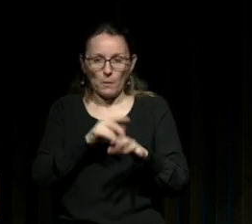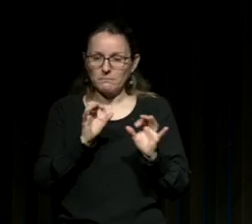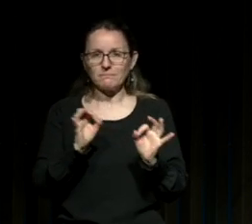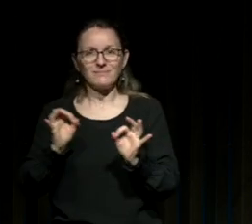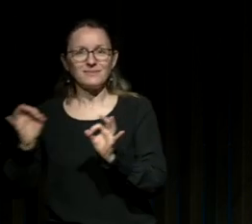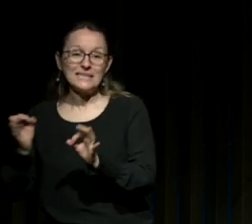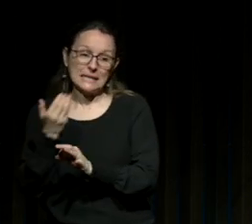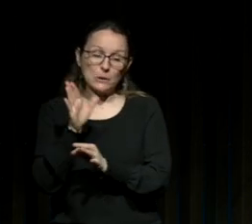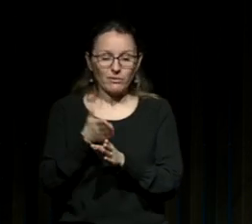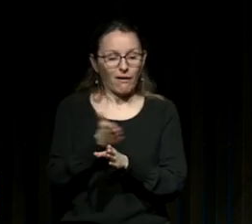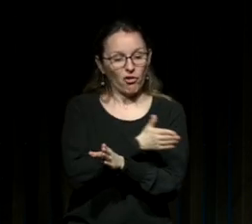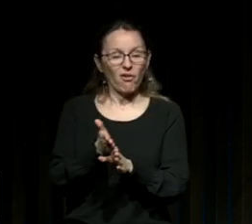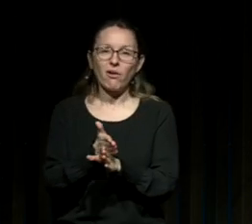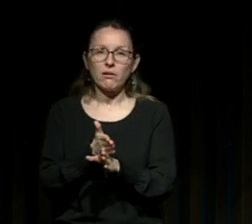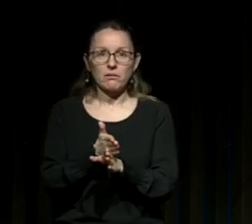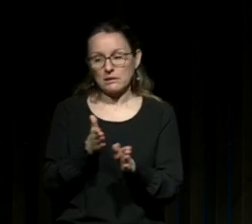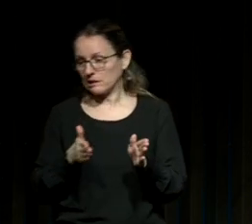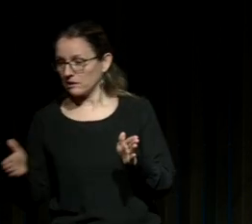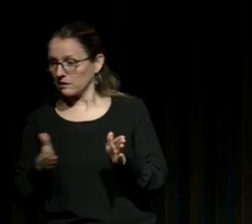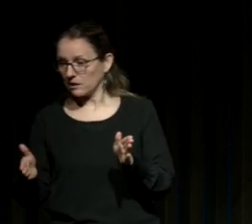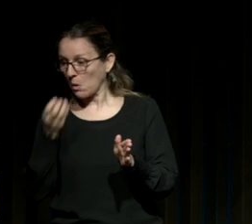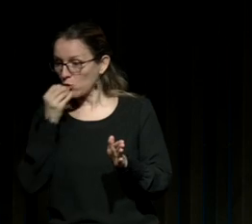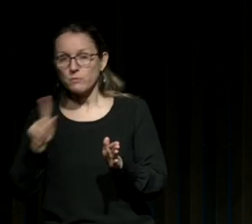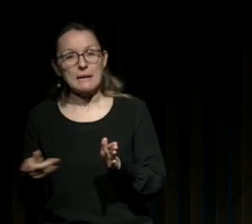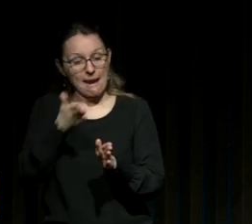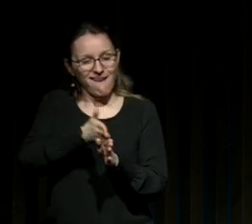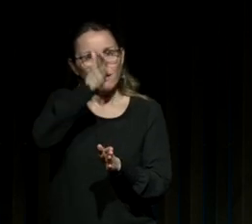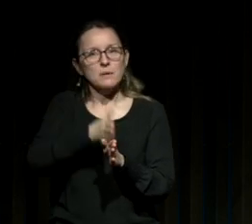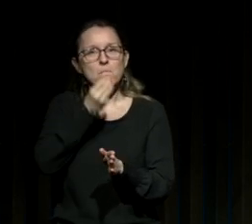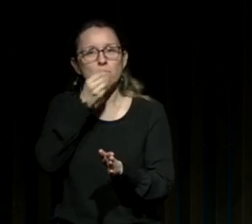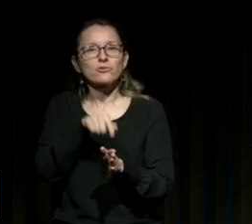pas c'est l'intervalle interpro dias et la durée de satiété dans une journée il doit y avoir des